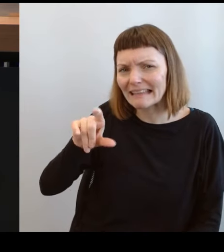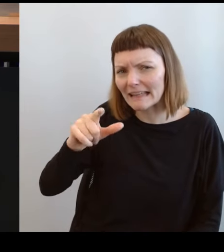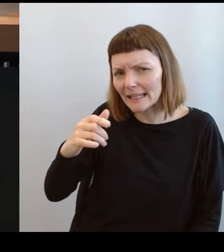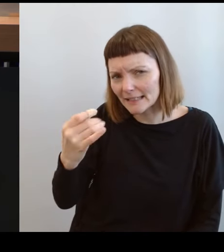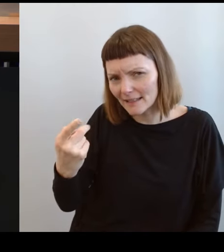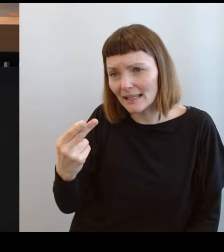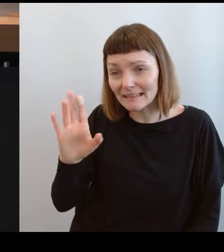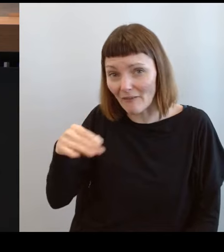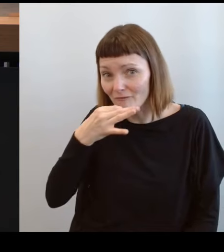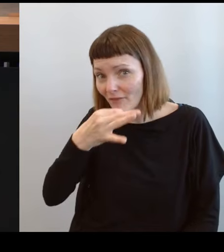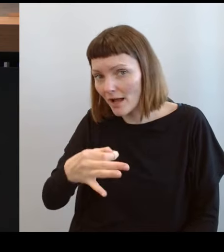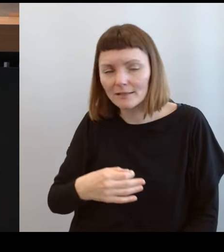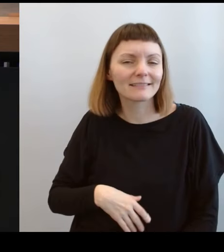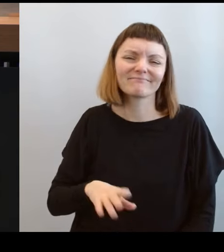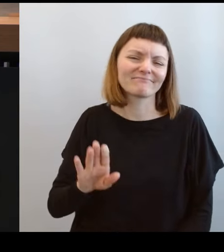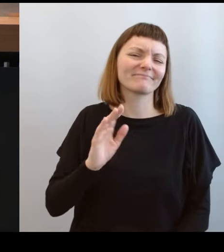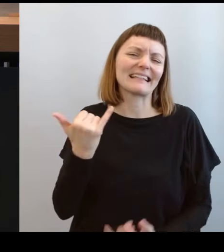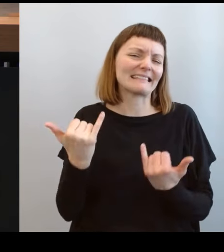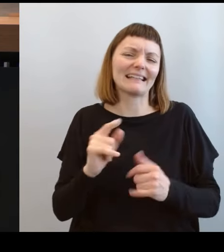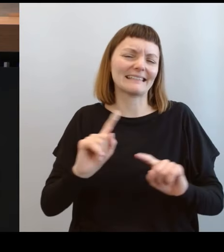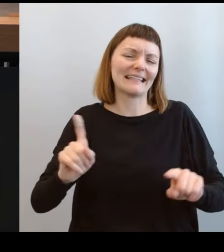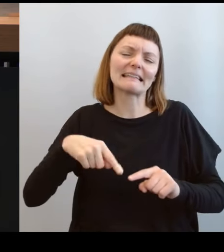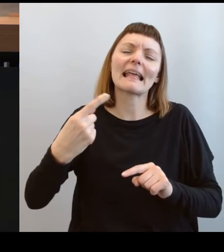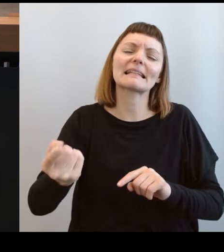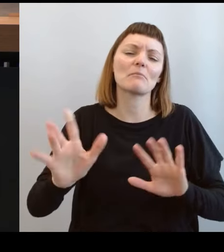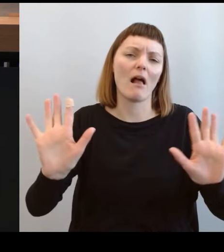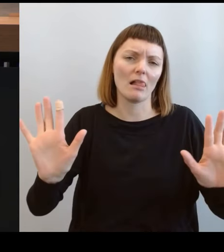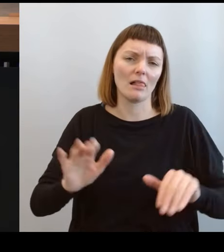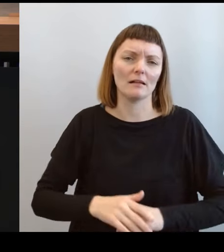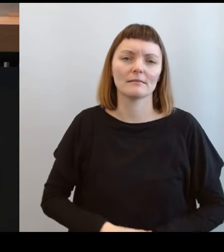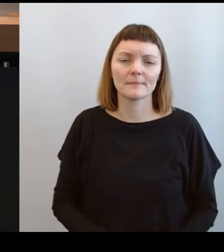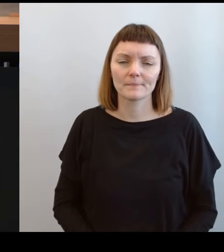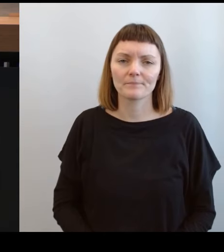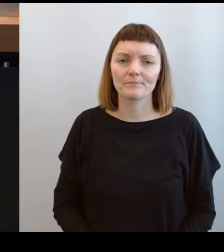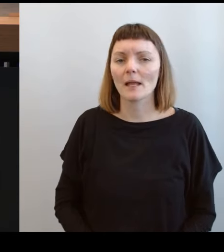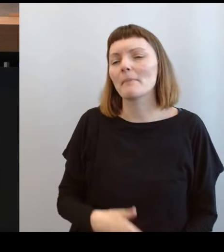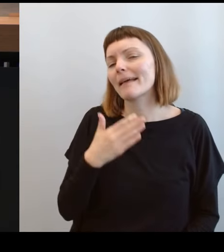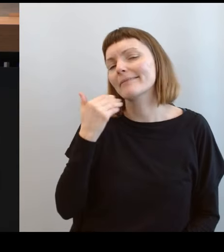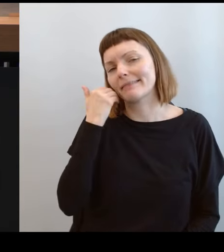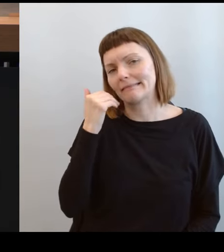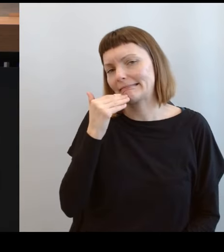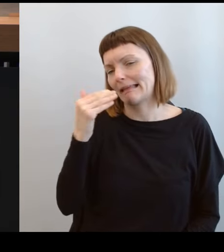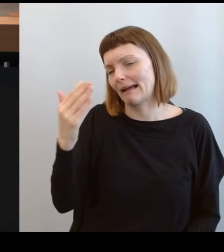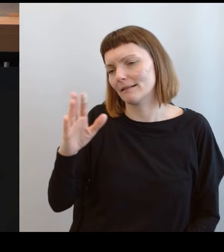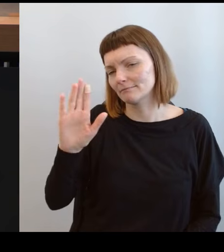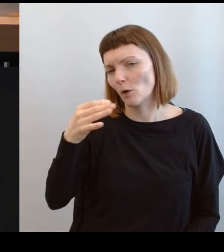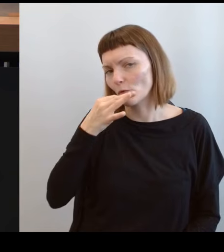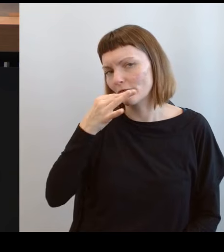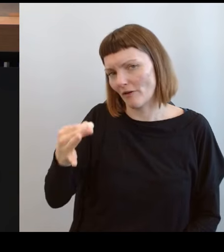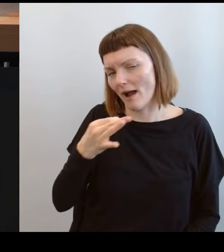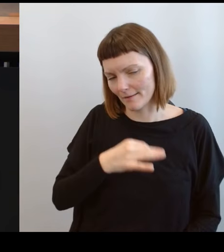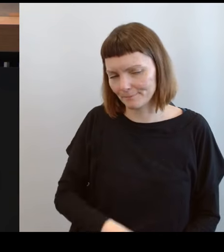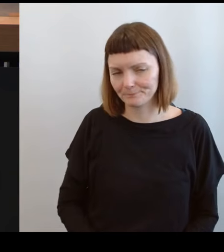Aber, aber ansonsten nett für die Rückfrage. Okay, also das ist unser Projekt. Wir werden es tatsächlich durchziehen. Und wir wissen, wie